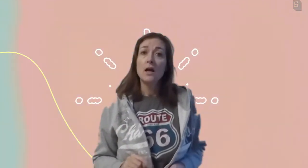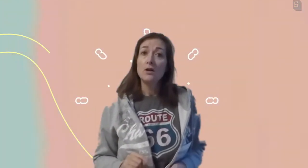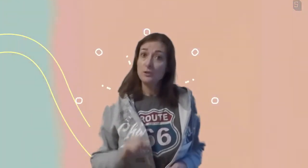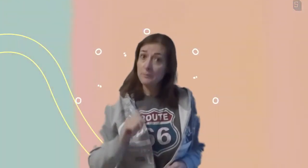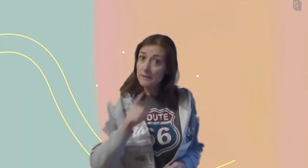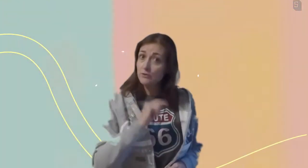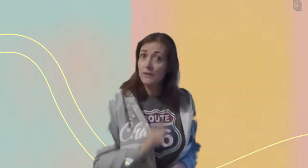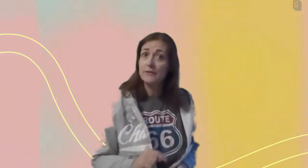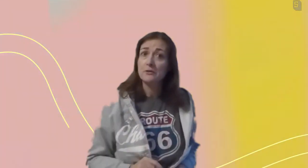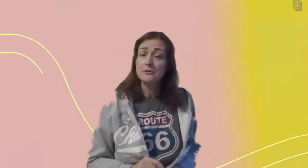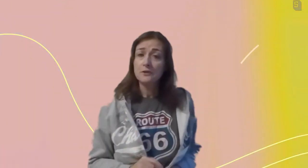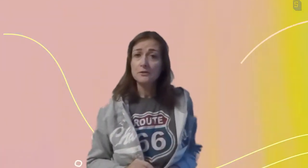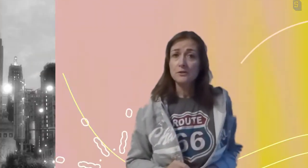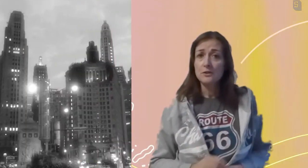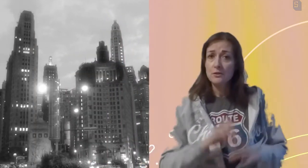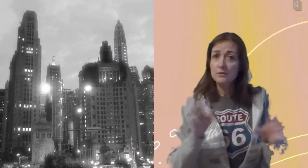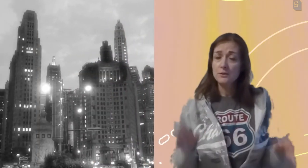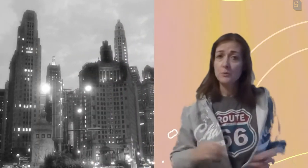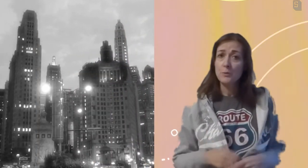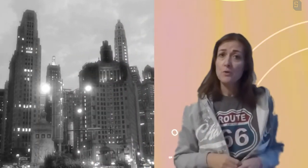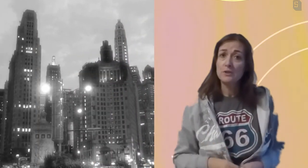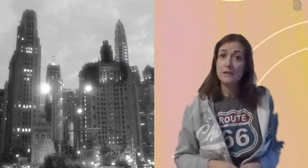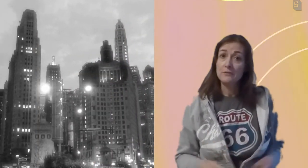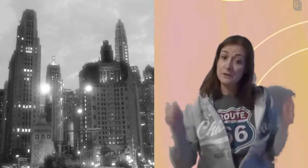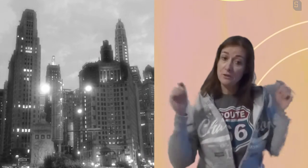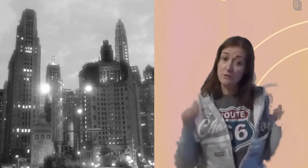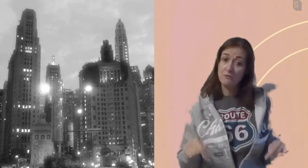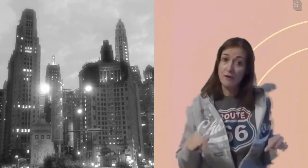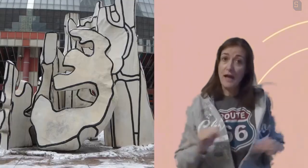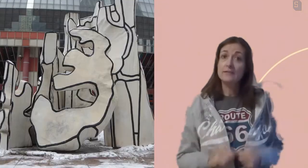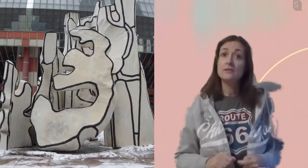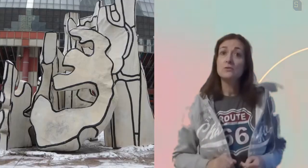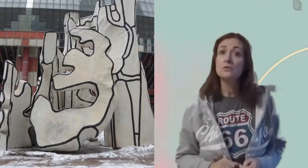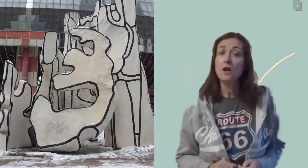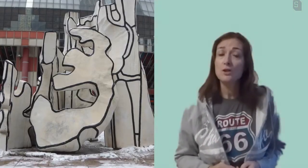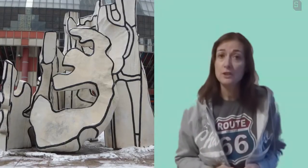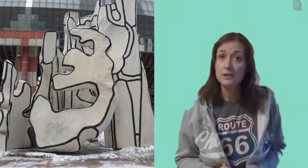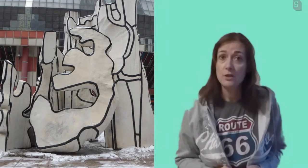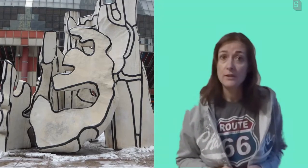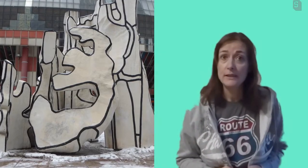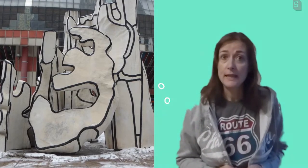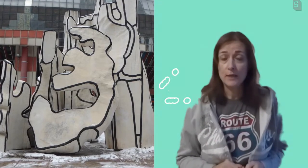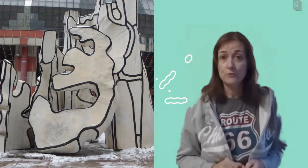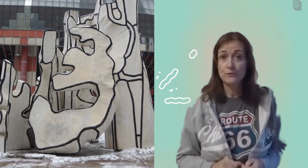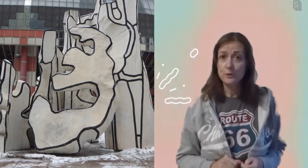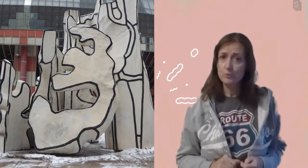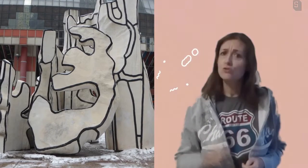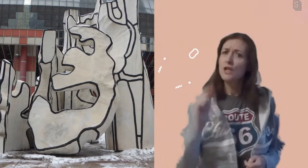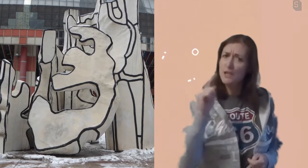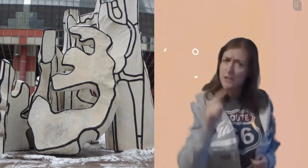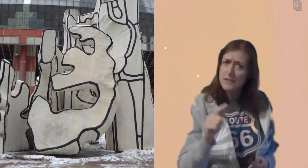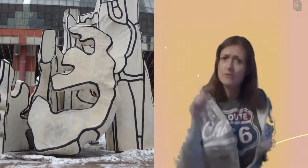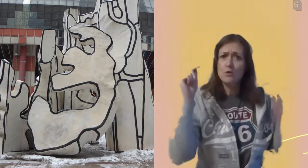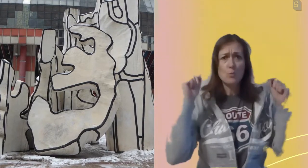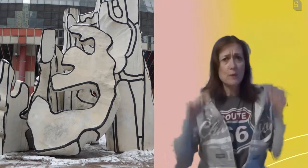als je meer wilt weten over andere landen ook niet besproken zijn de video vraag het hieronder als je leuke ideeën hebt voor filmpjes zeer welkom